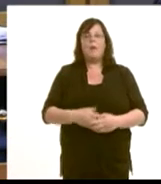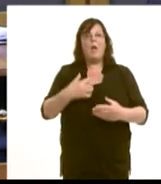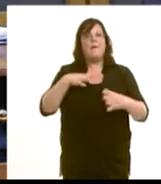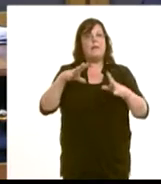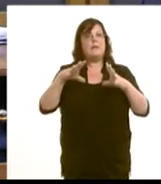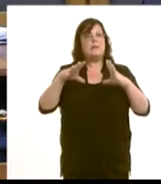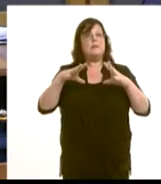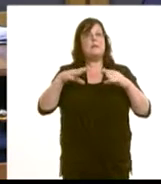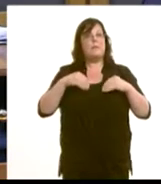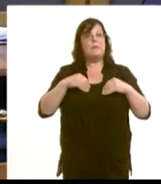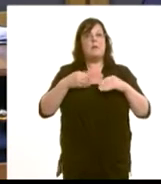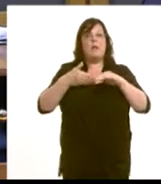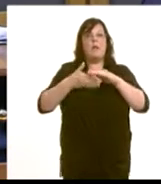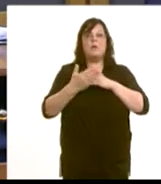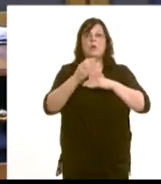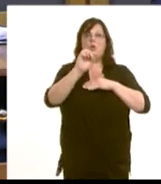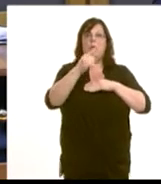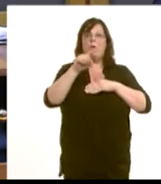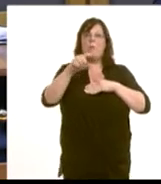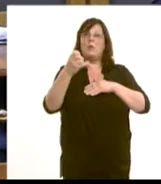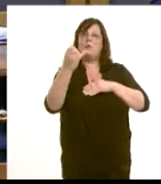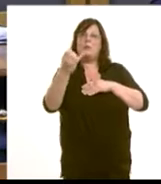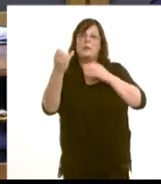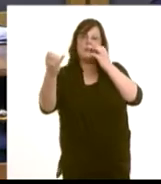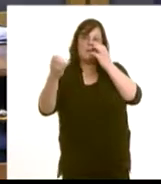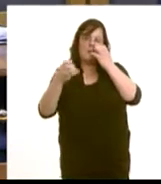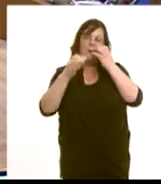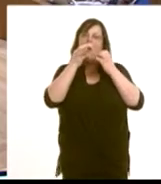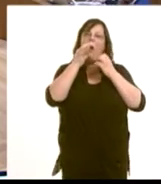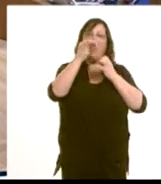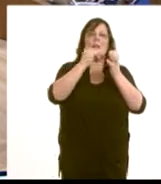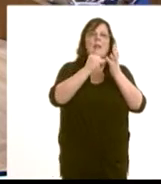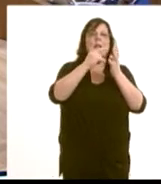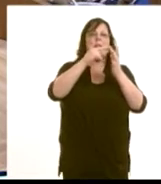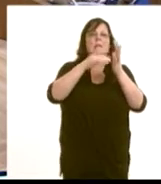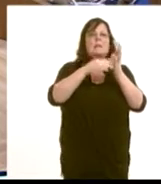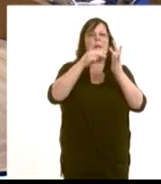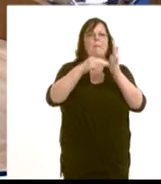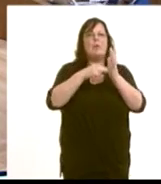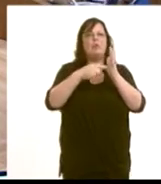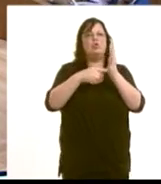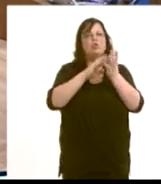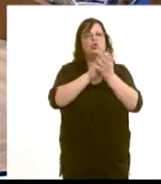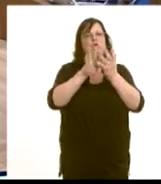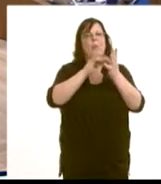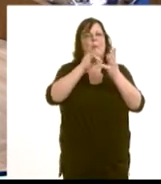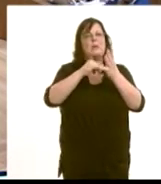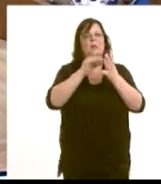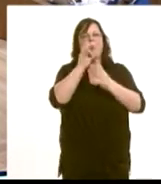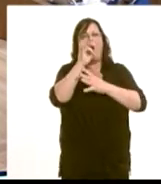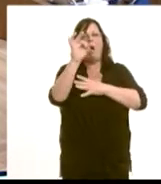lan gan y rheini wnaeth addo y byddai hynny yn digwydd, ac mae hynnyín meddwl y byddaiír